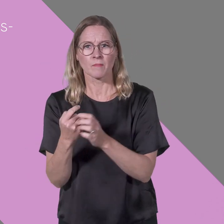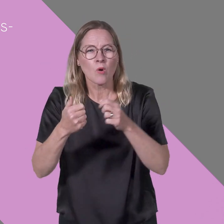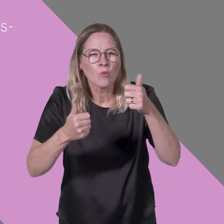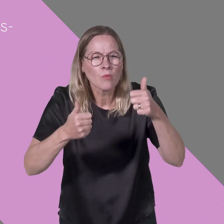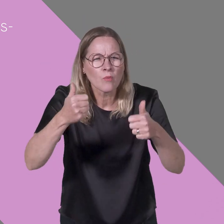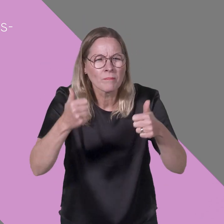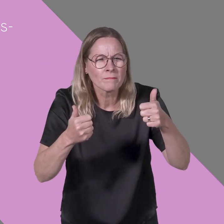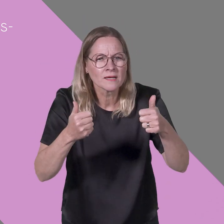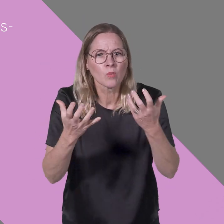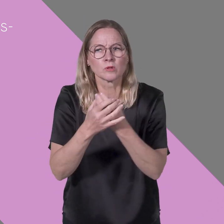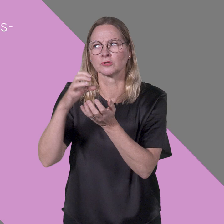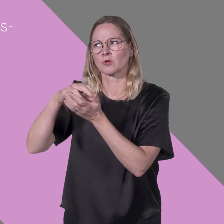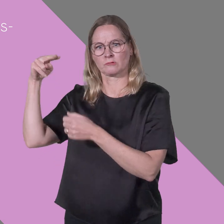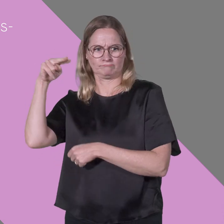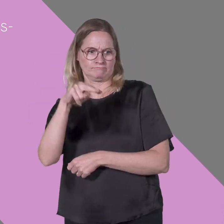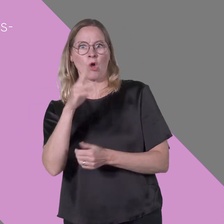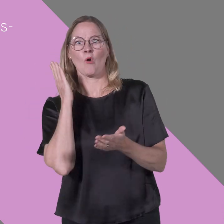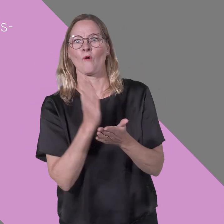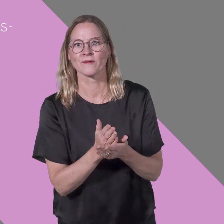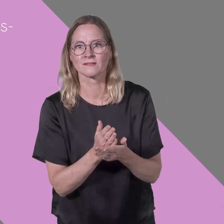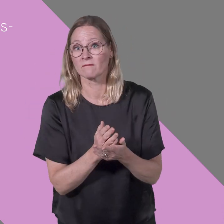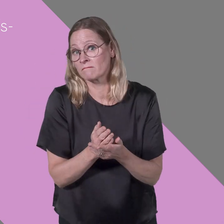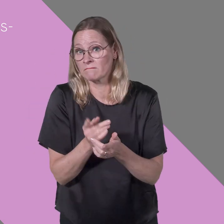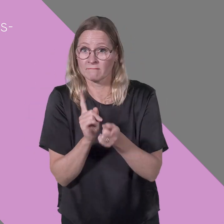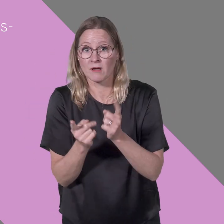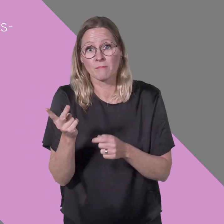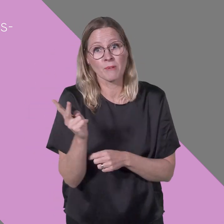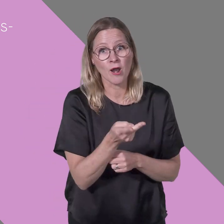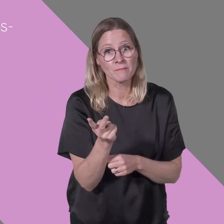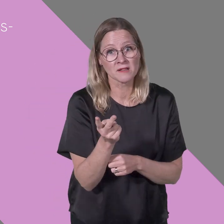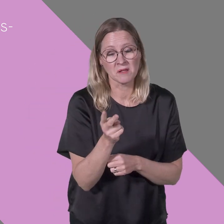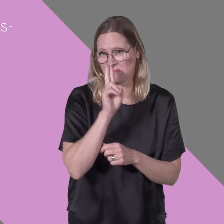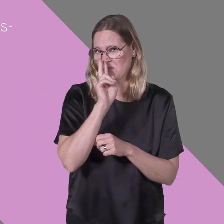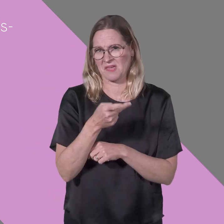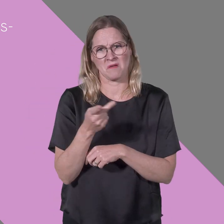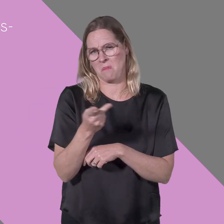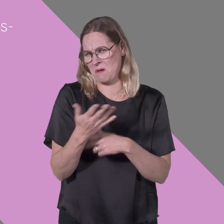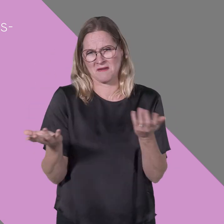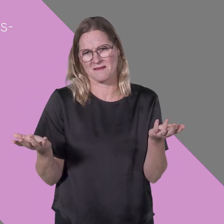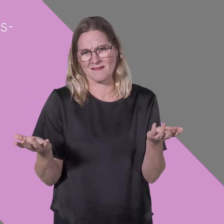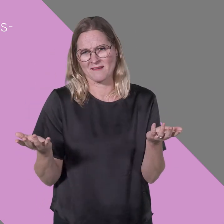mutta kumman valinta on yhteiskunnan mukaan oikein? Ehkä molempien, todennäköisesti ei kummankaan.